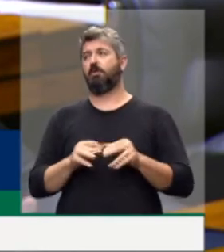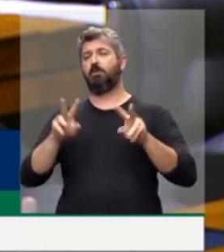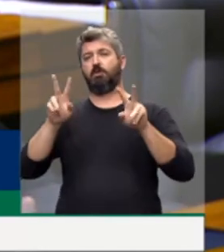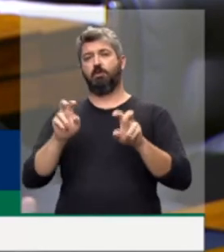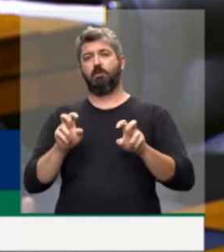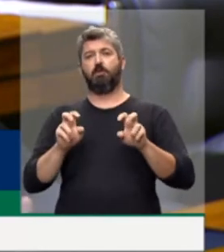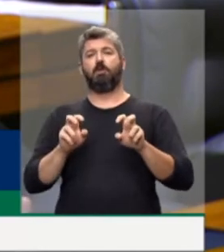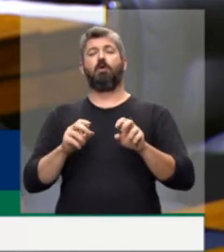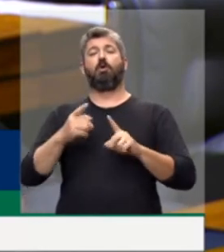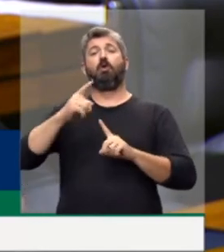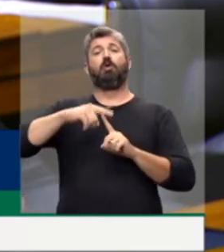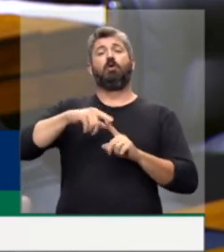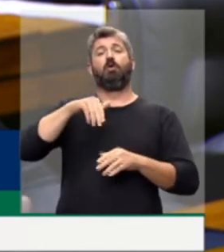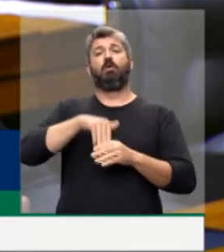EÓLICA, E ULTRAPASSAMOS AQUI